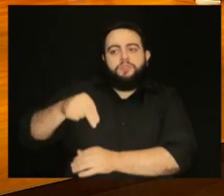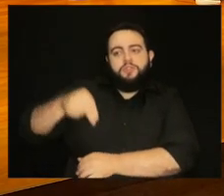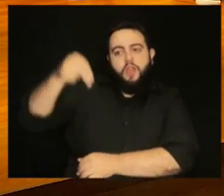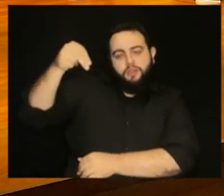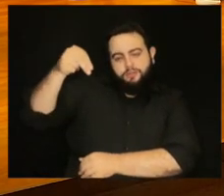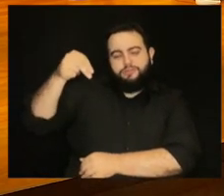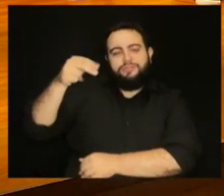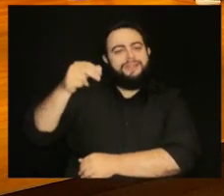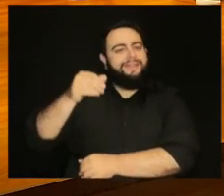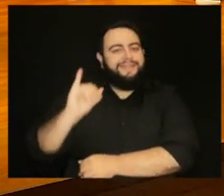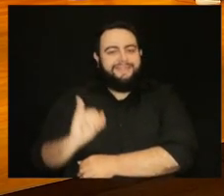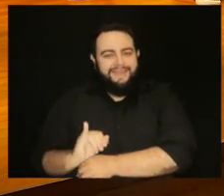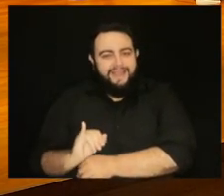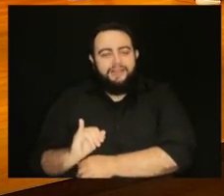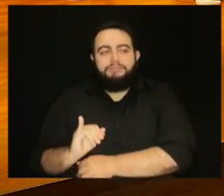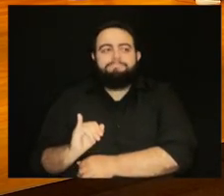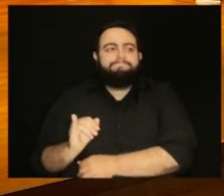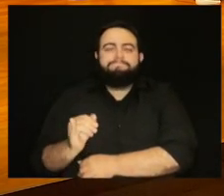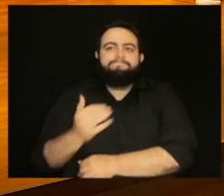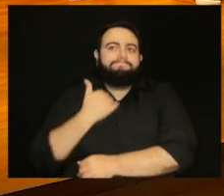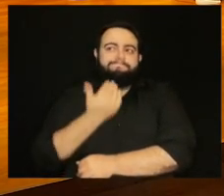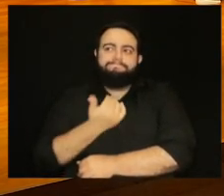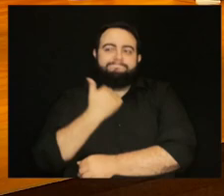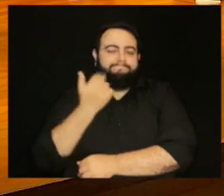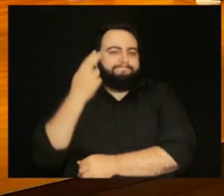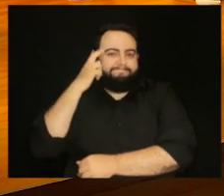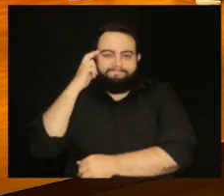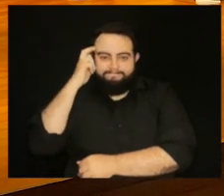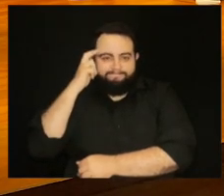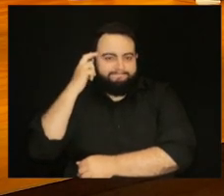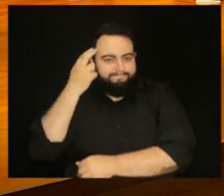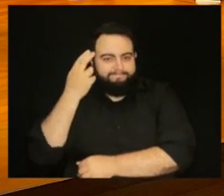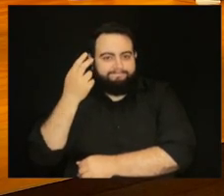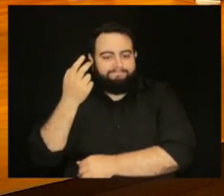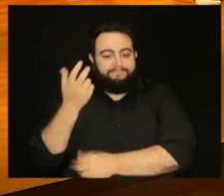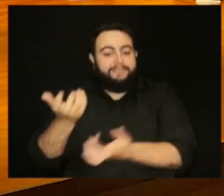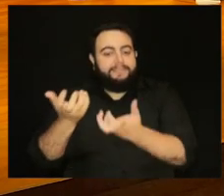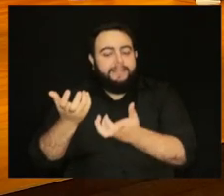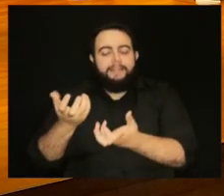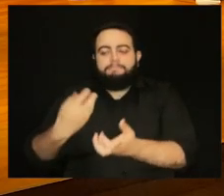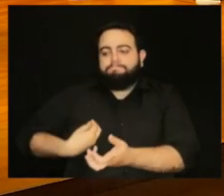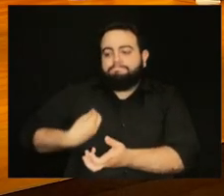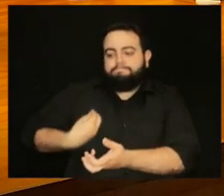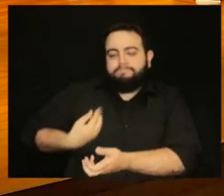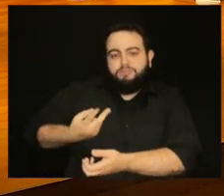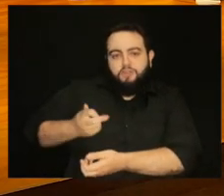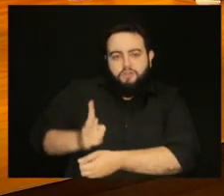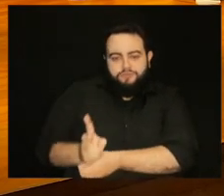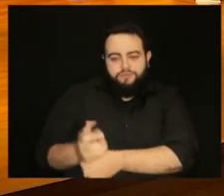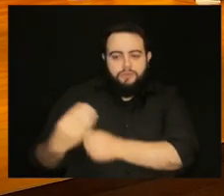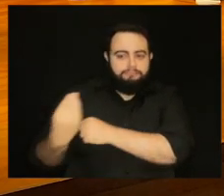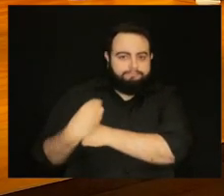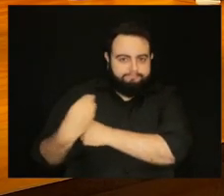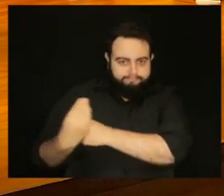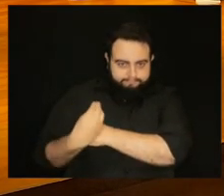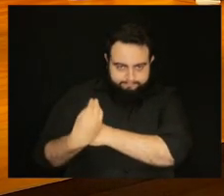condições de ter sonhos né eles vinham em busca de sobrevivência mesmo, também eram sem terra né